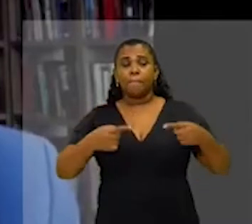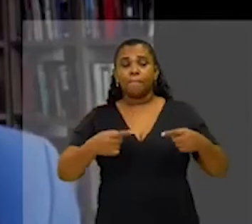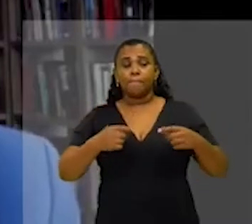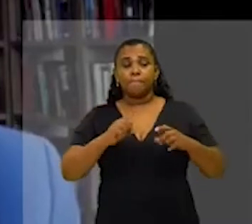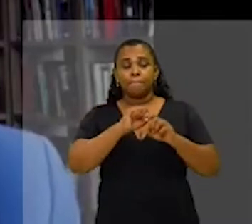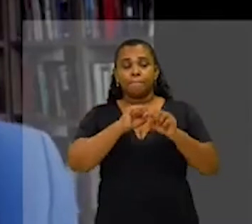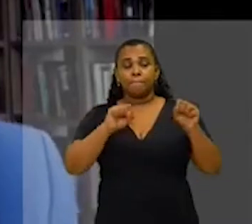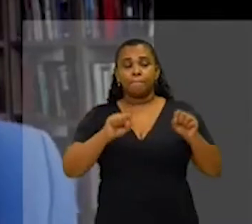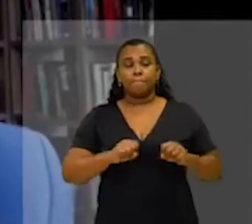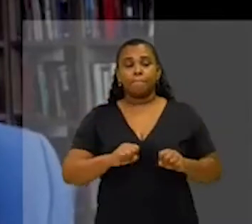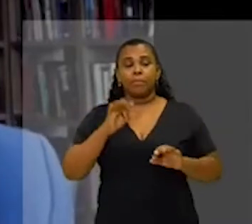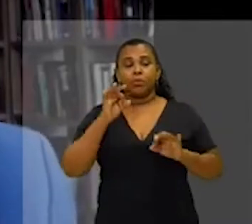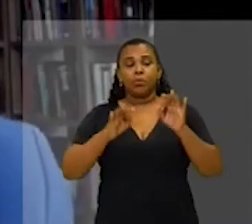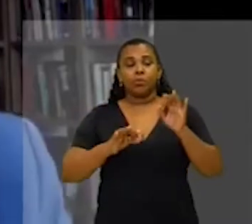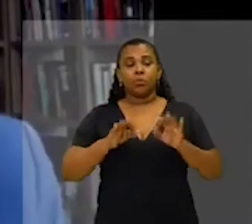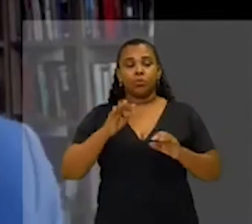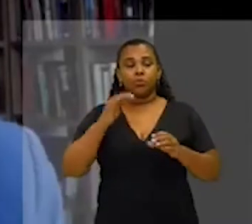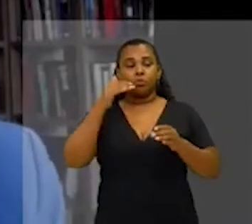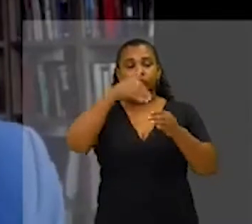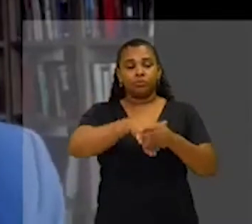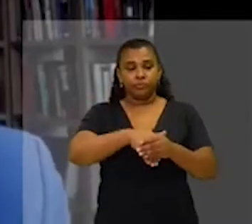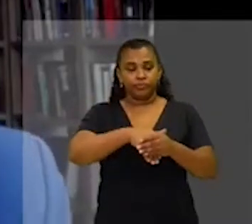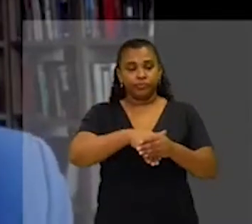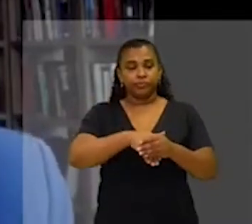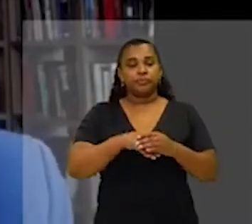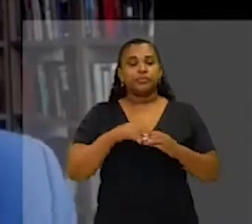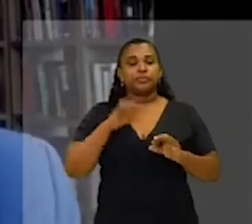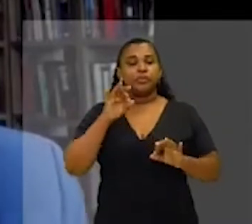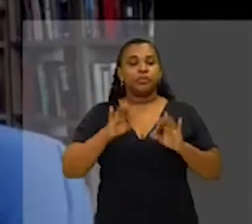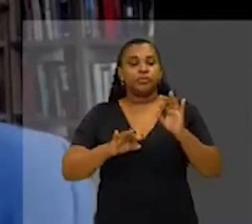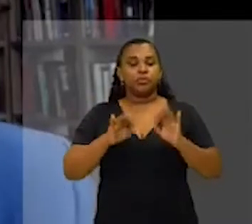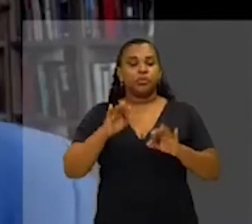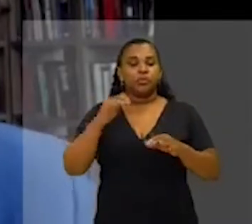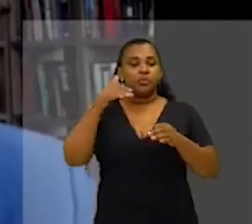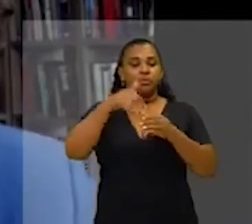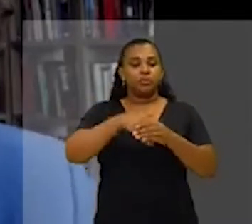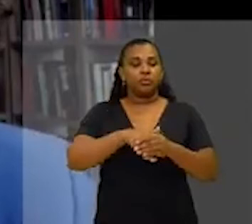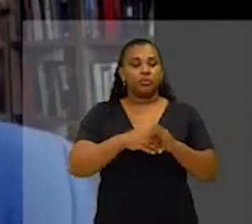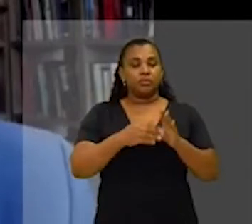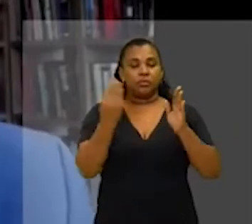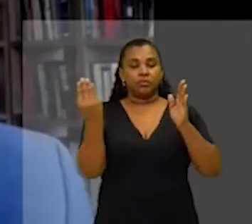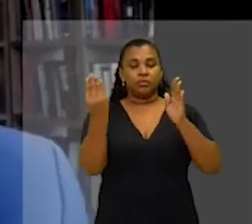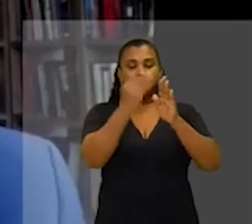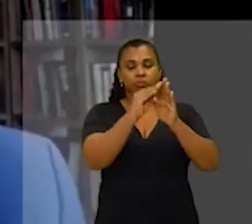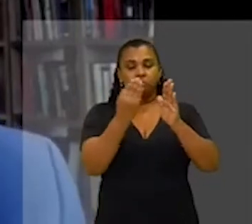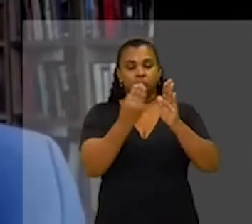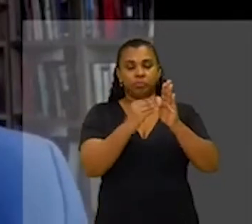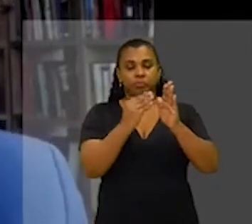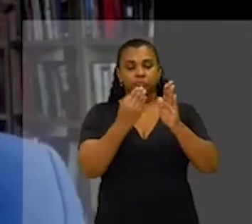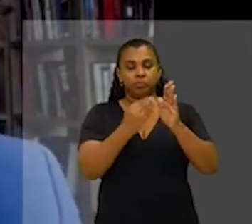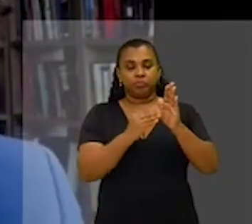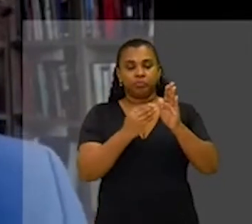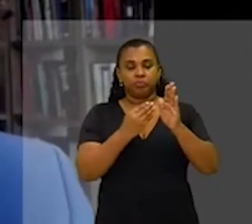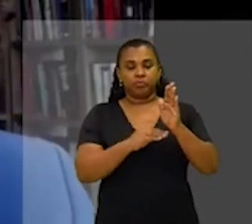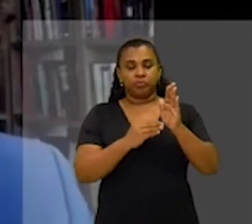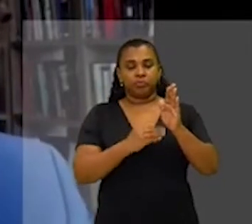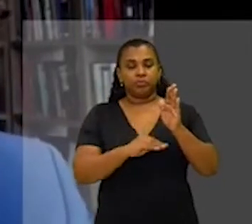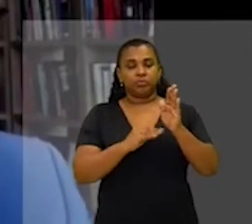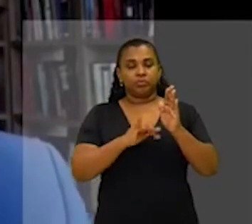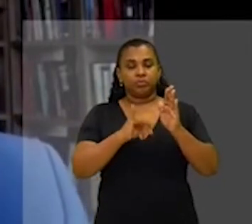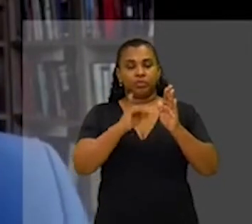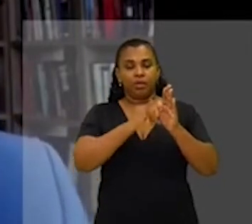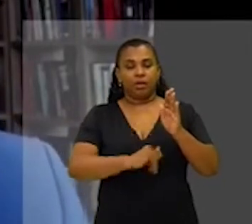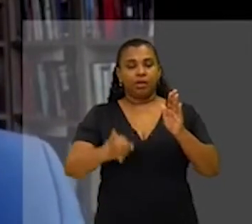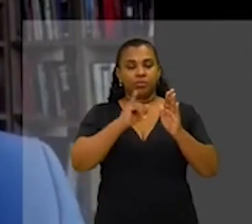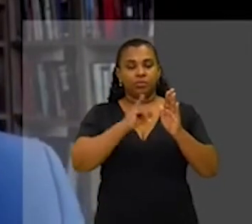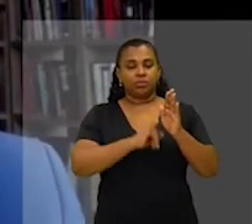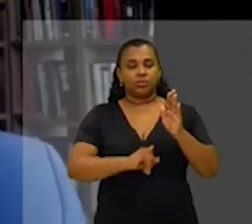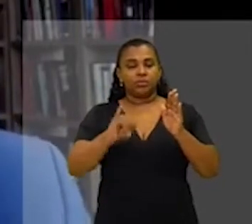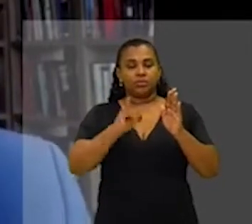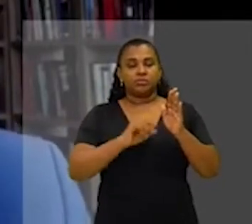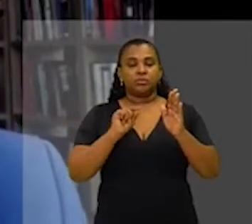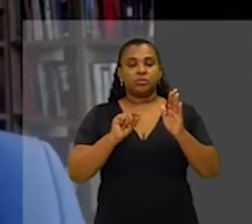eleitoral a justiça eleitoral vem fixando tese naquilo que se anuncia como uma perspectiva muito